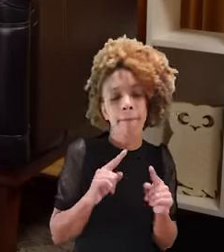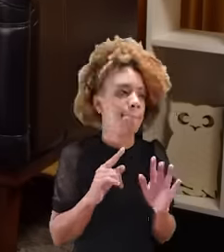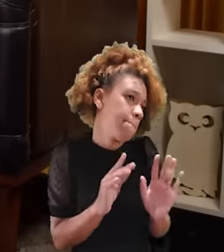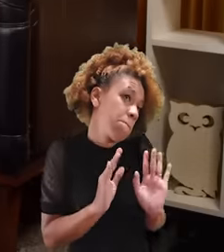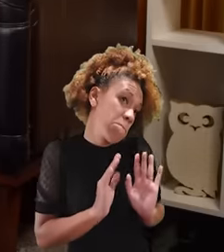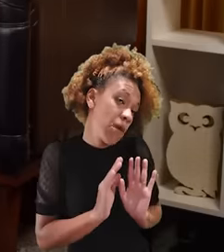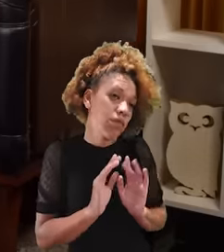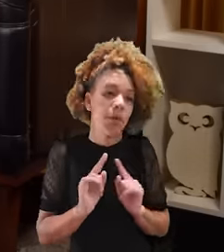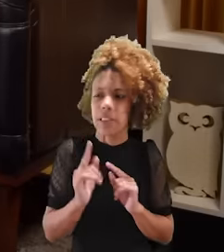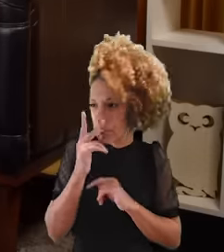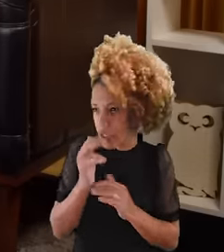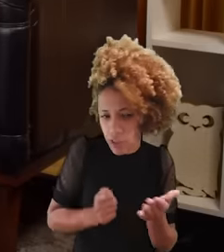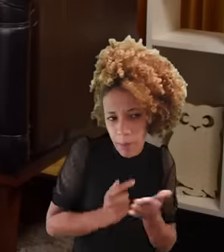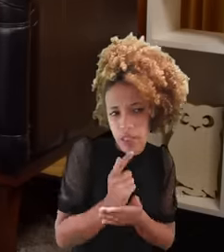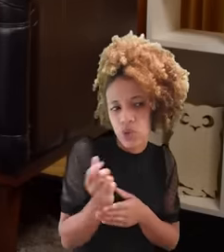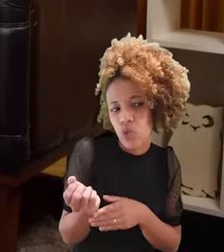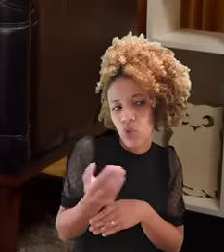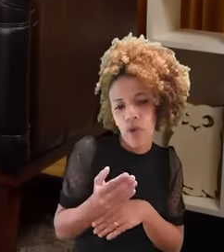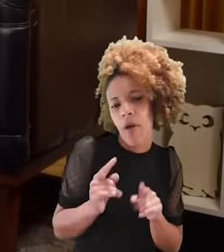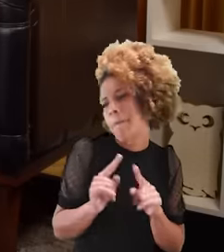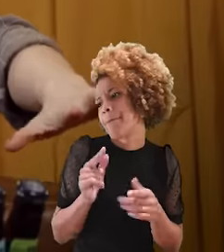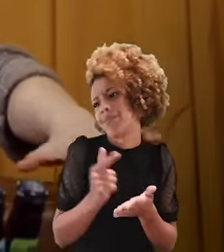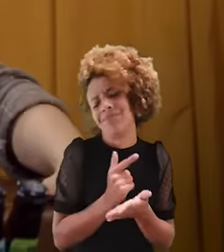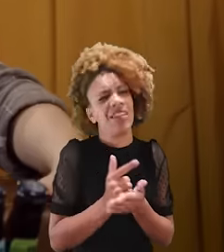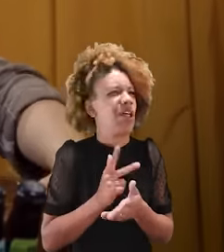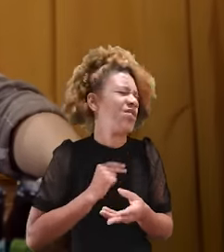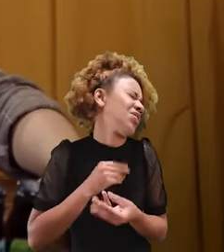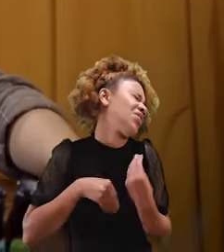querer olhando você acha que tá fazendo novo você conhece o clássico fal fiz um negócio cara é você